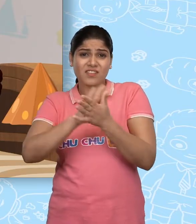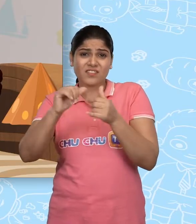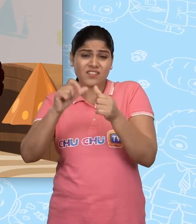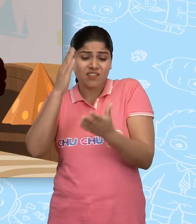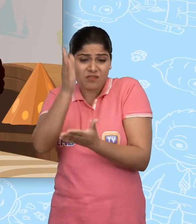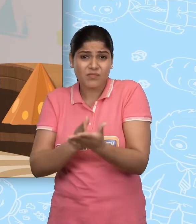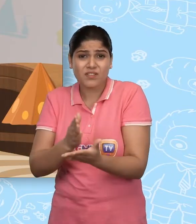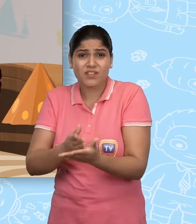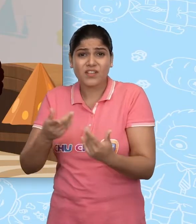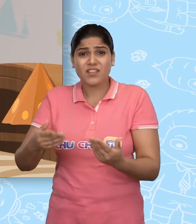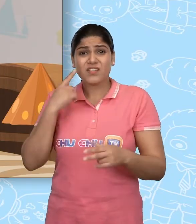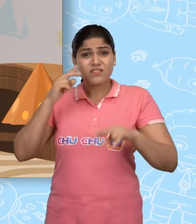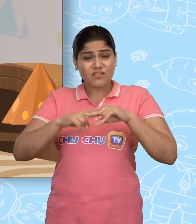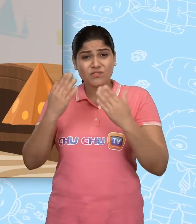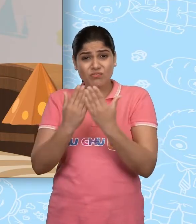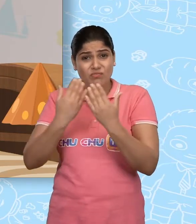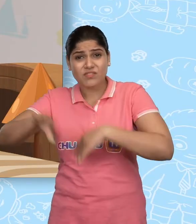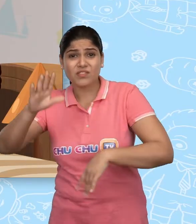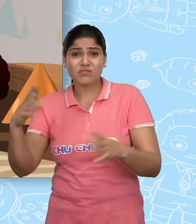अगर school नहीं गई तो ये सब छूट जाएगा